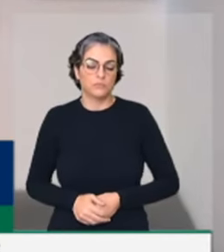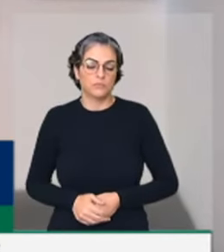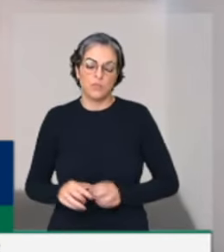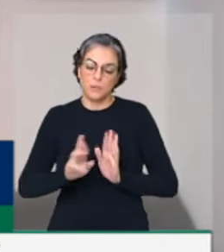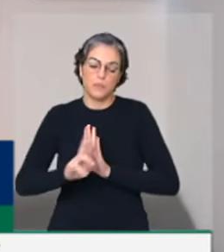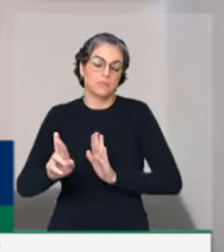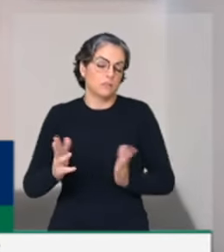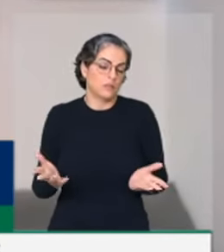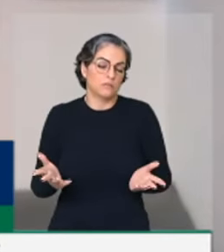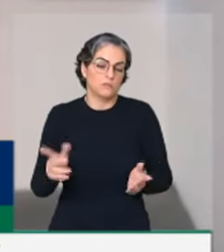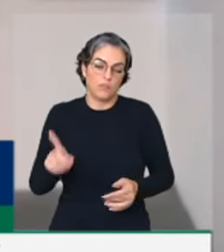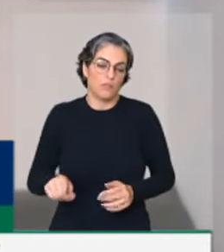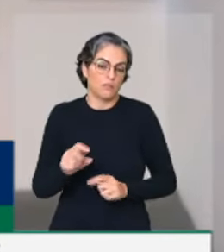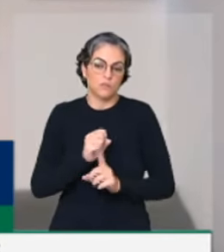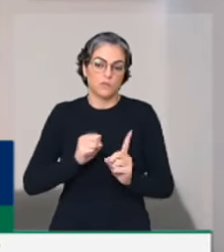COMANDA UM PODER E TEM... A AUTONOMIA E QUER